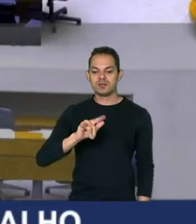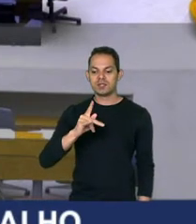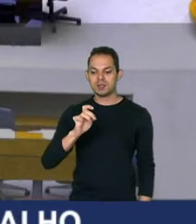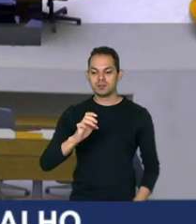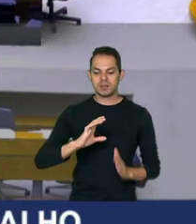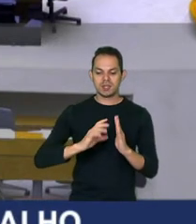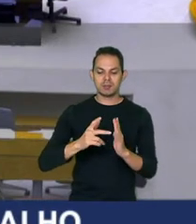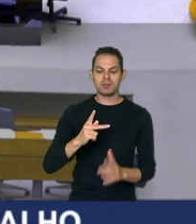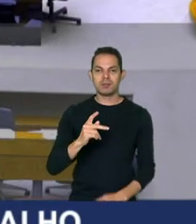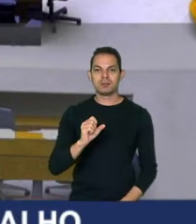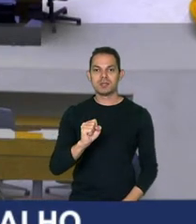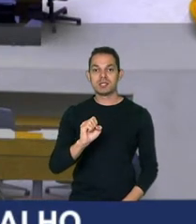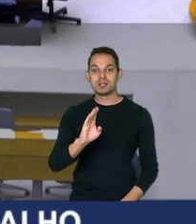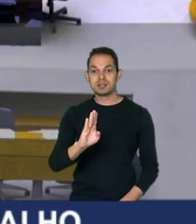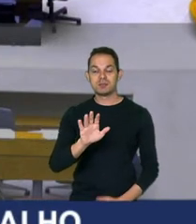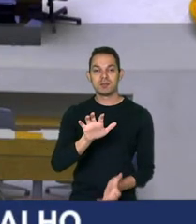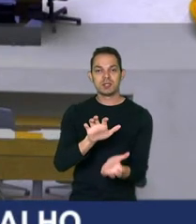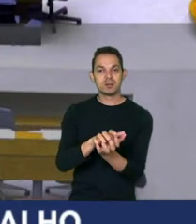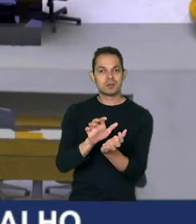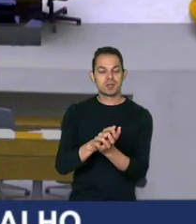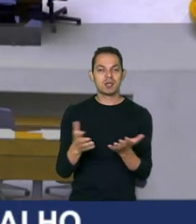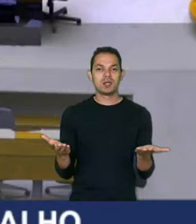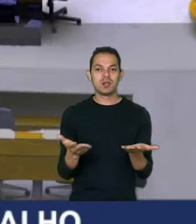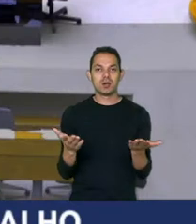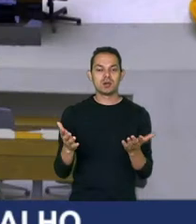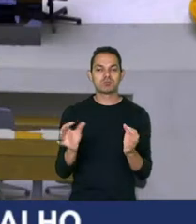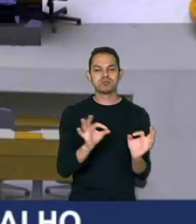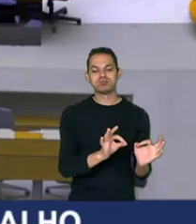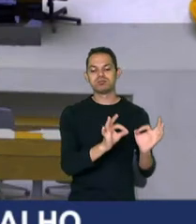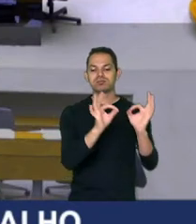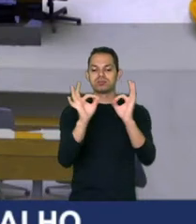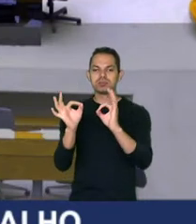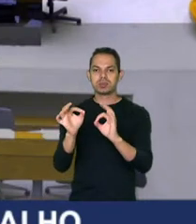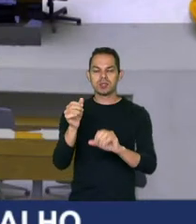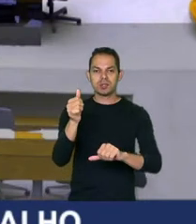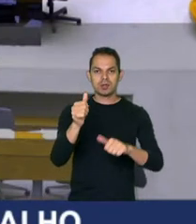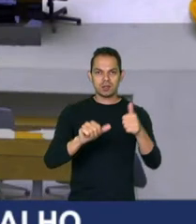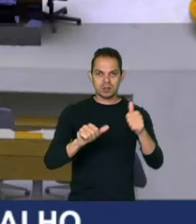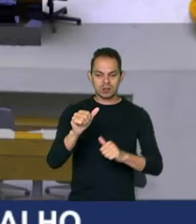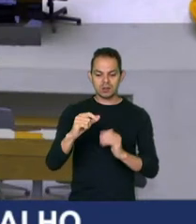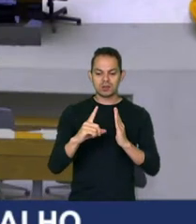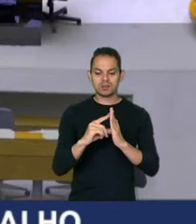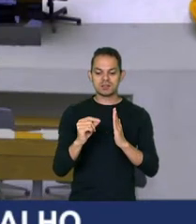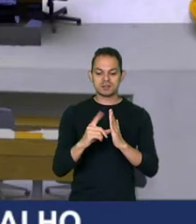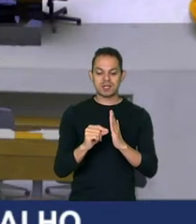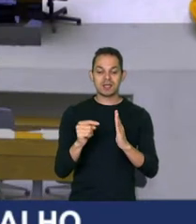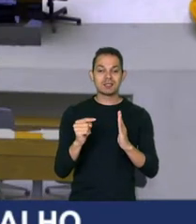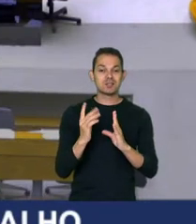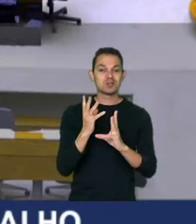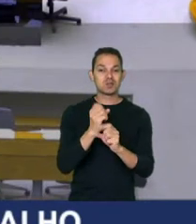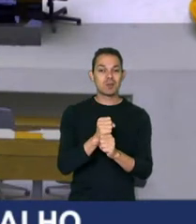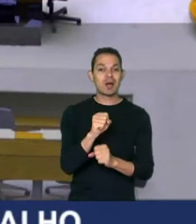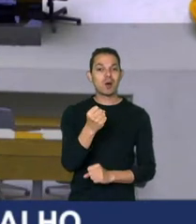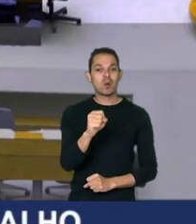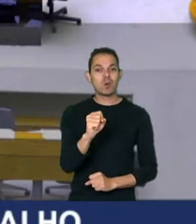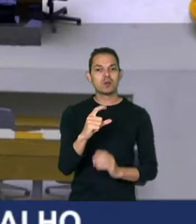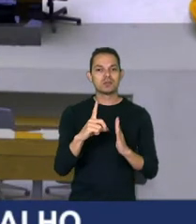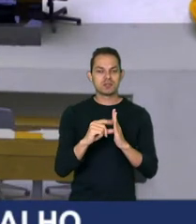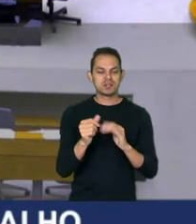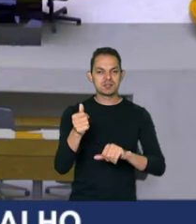RELATOR FELIPE CARRERAS DO PSB DE PERNAMBUCO, E HOJE NÓS ESTAMOS ACOMPANHANDO A APRECIAÇÃO DOS DESTAQUES. TEMOS OITO DESTAQUES PARA SEREM APRECIADOS A ESTE